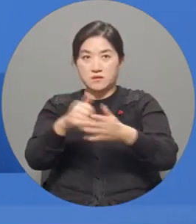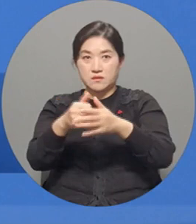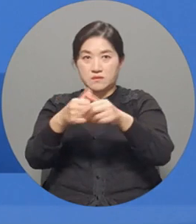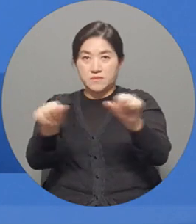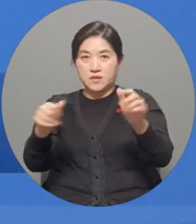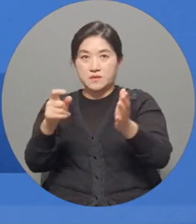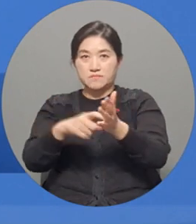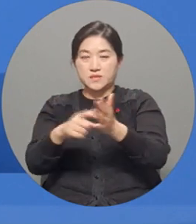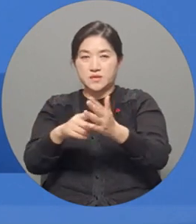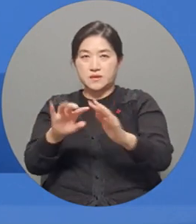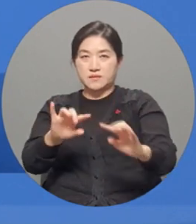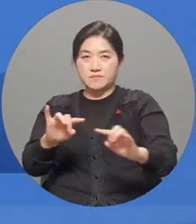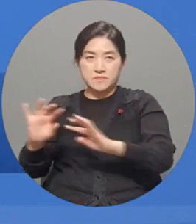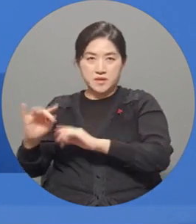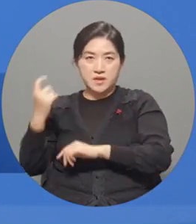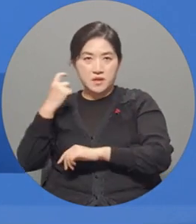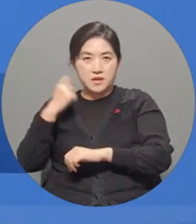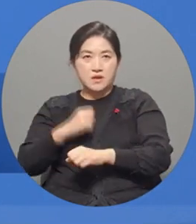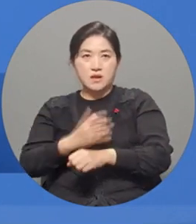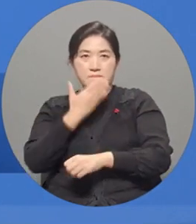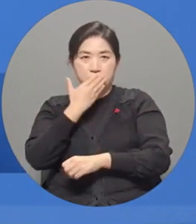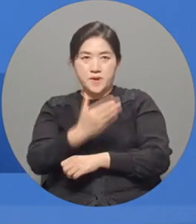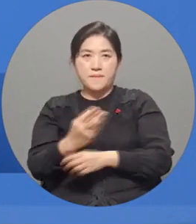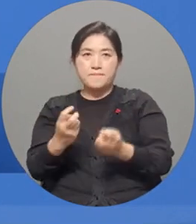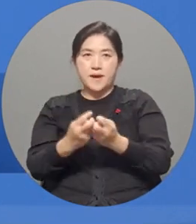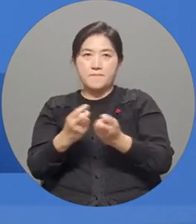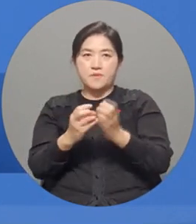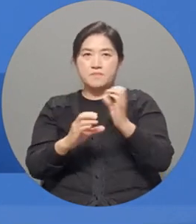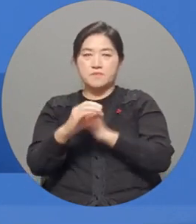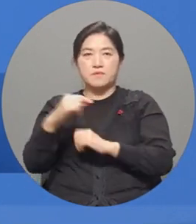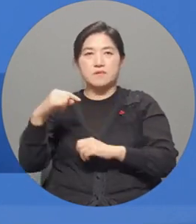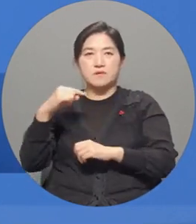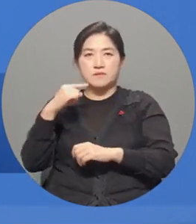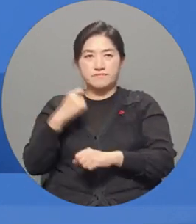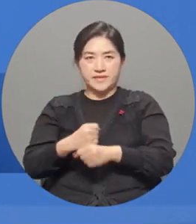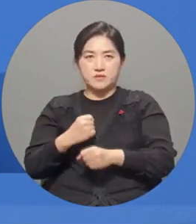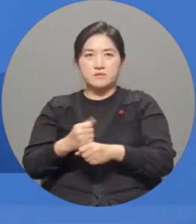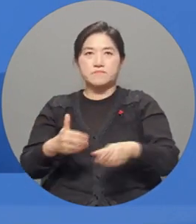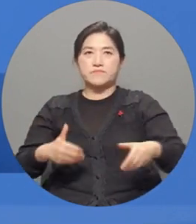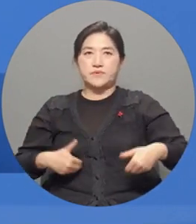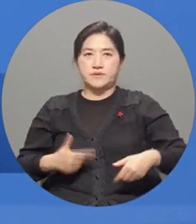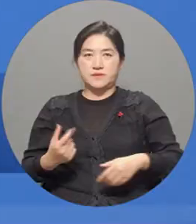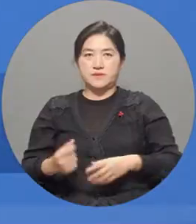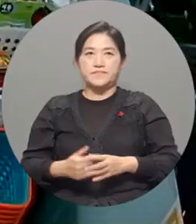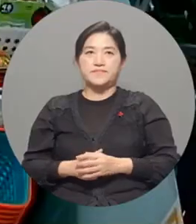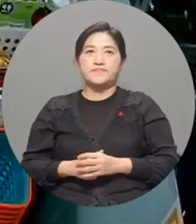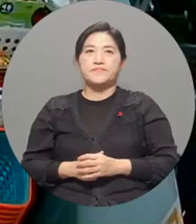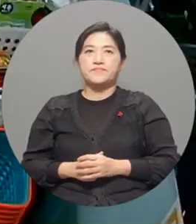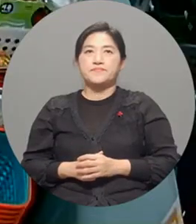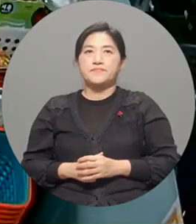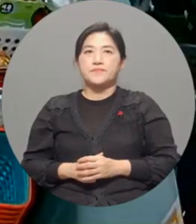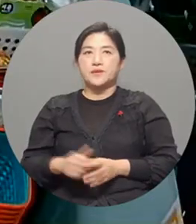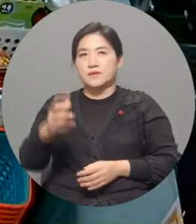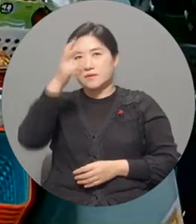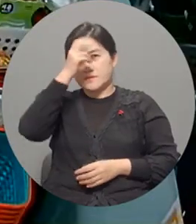업주께서는 키오스크 등이 손괴될 때 비상벨이 작동된다든지 하는 보안 시설을 조금 더 강화할 필요가 있을 것 같습니다.